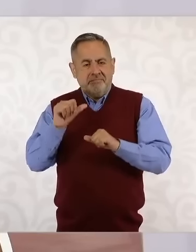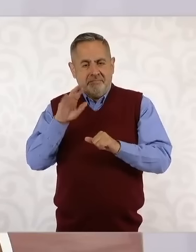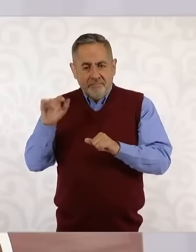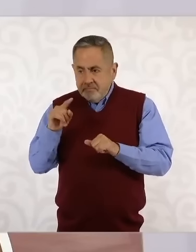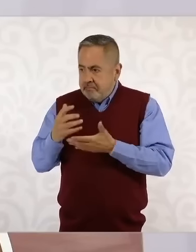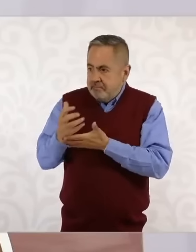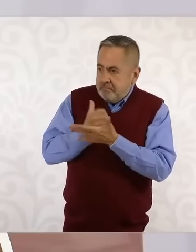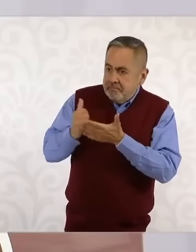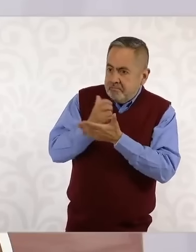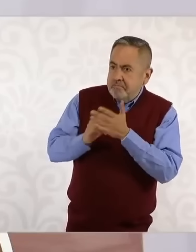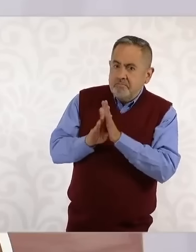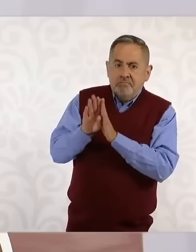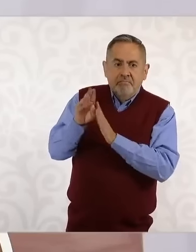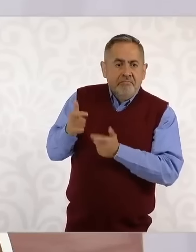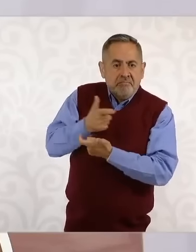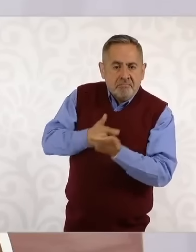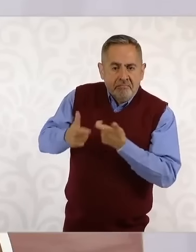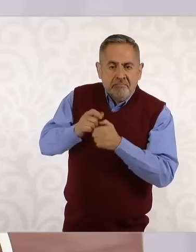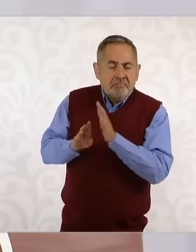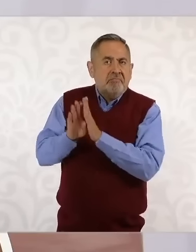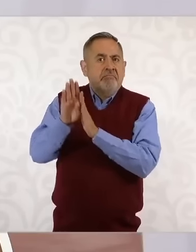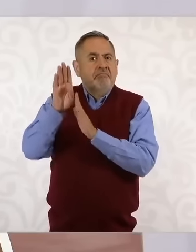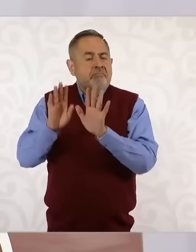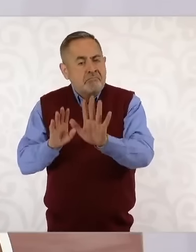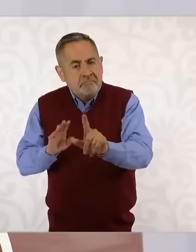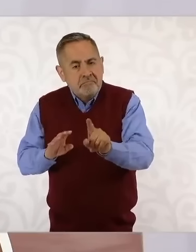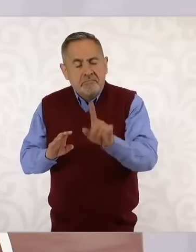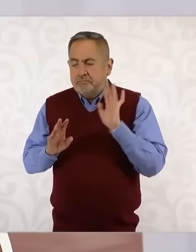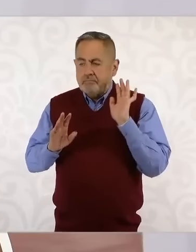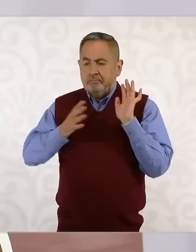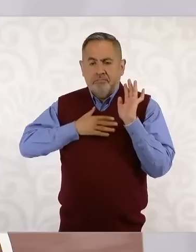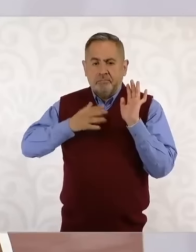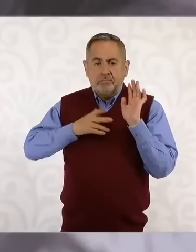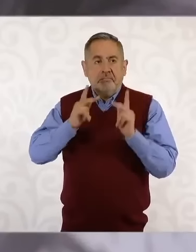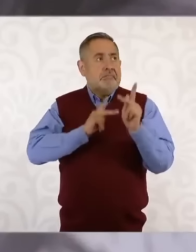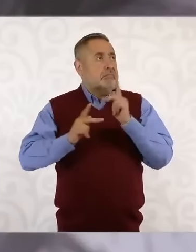de estos mecanismos de financiamiento que no implican sobreendeudar a la Comisión Federal de